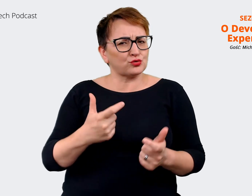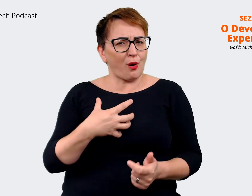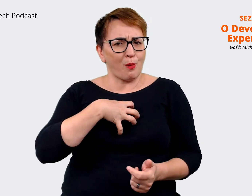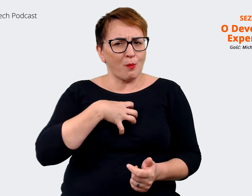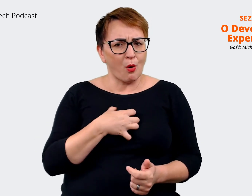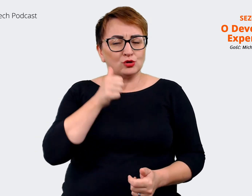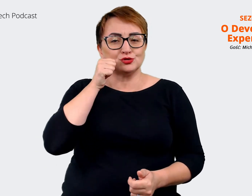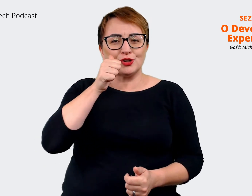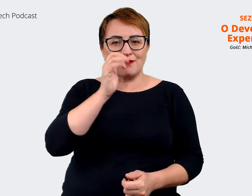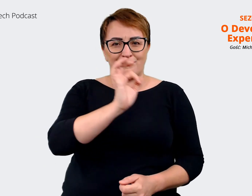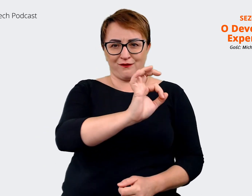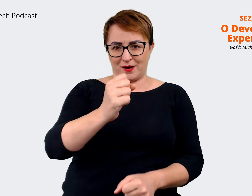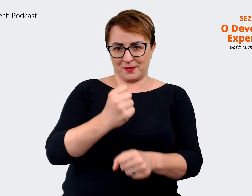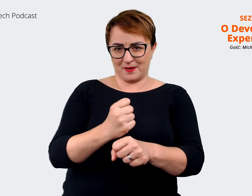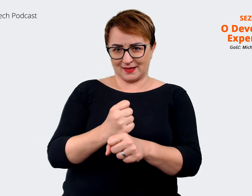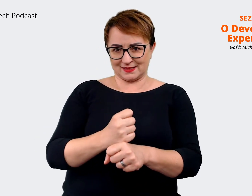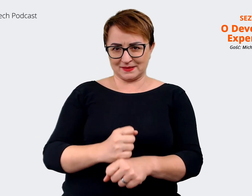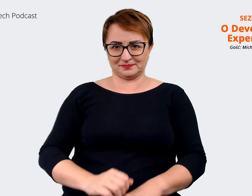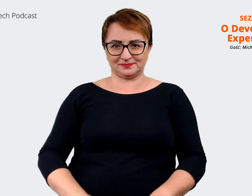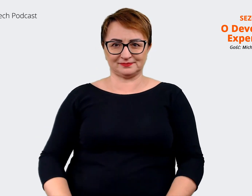co ich boli w tej codziennej pracy. Prowadzący: To skoro już o feedbacku,